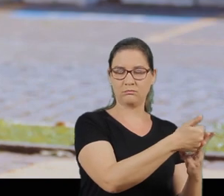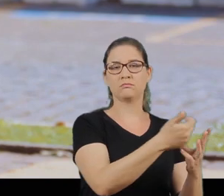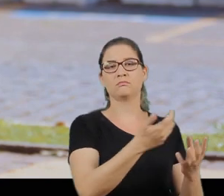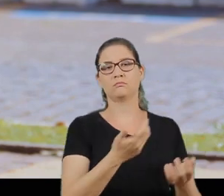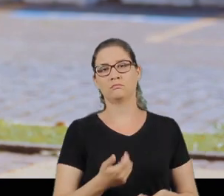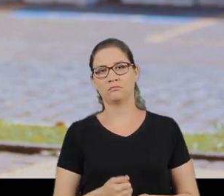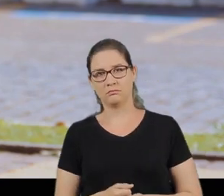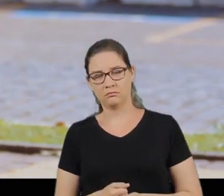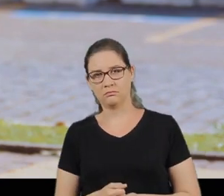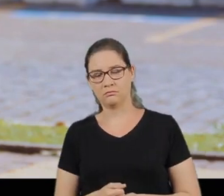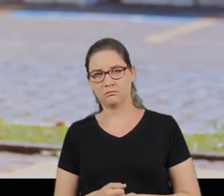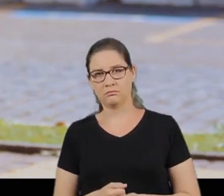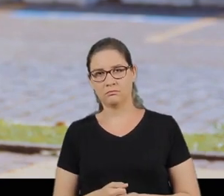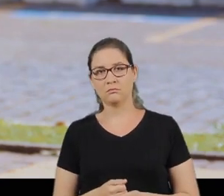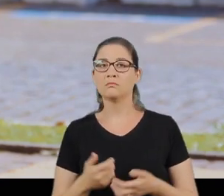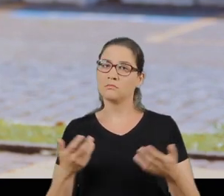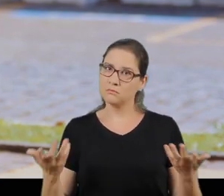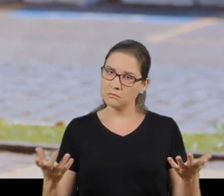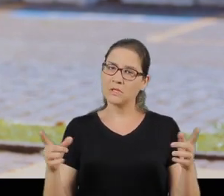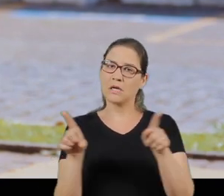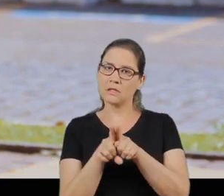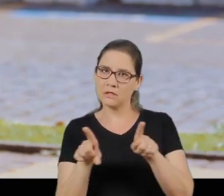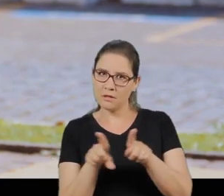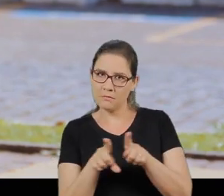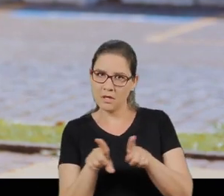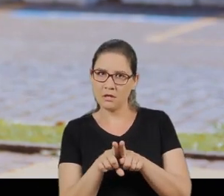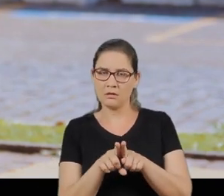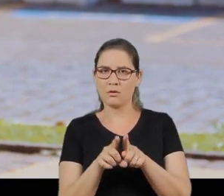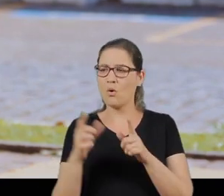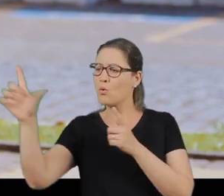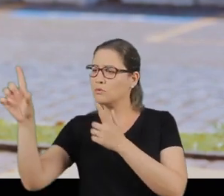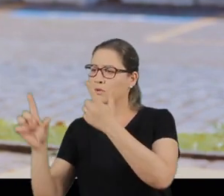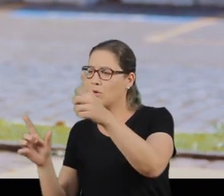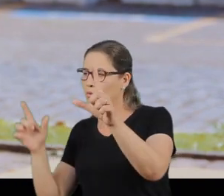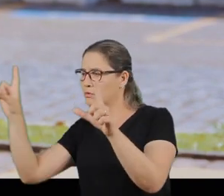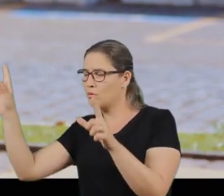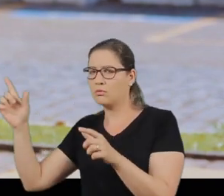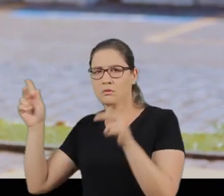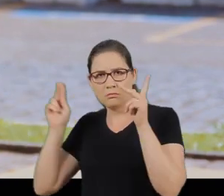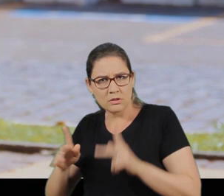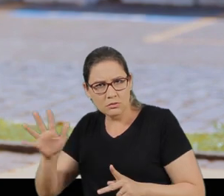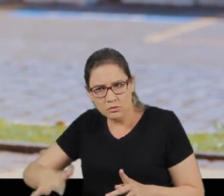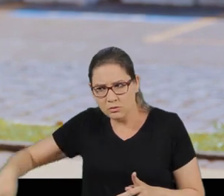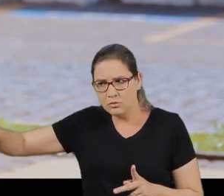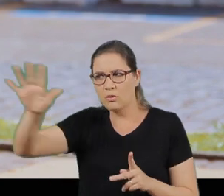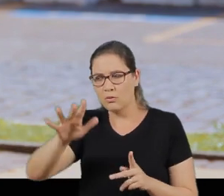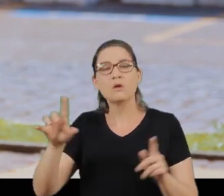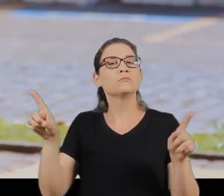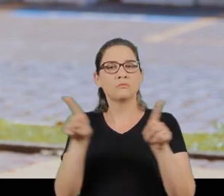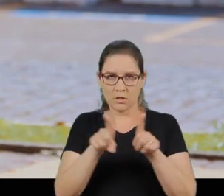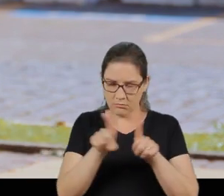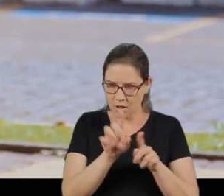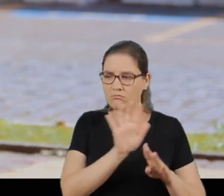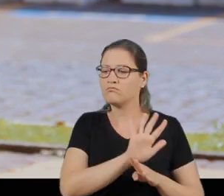direcionado ao núcleo de acessibilidade, e também de modo mais geral ao demais